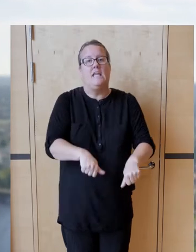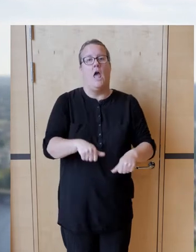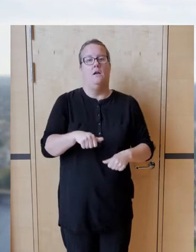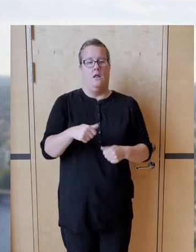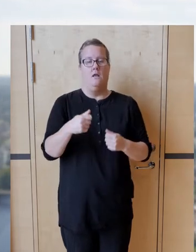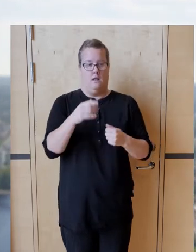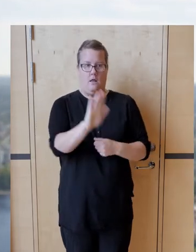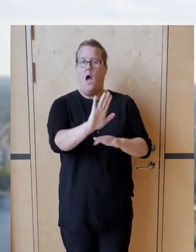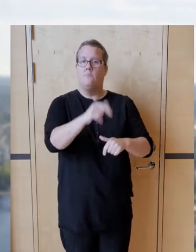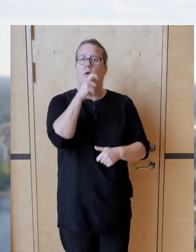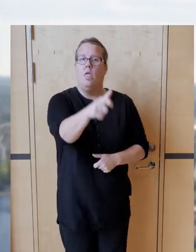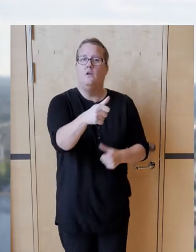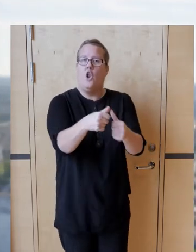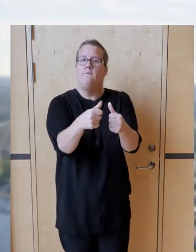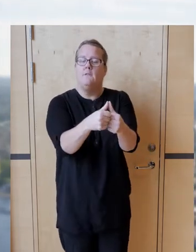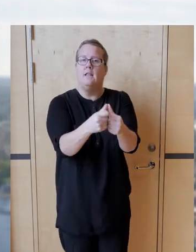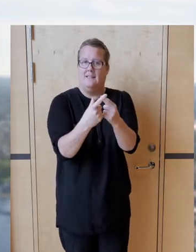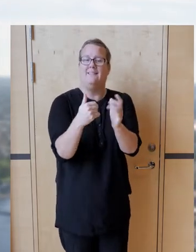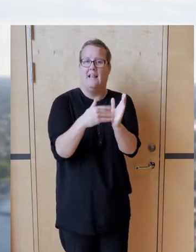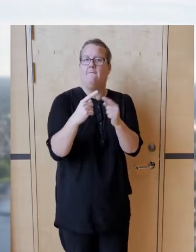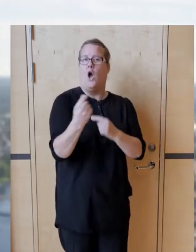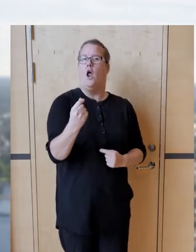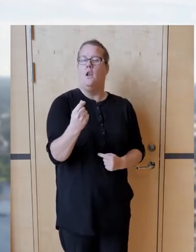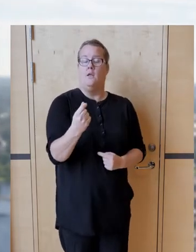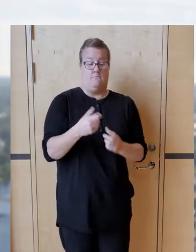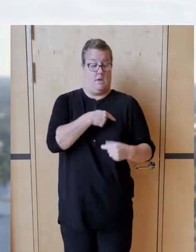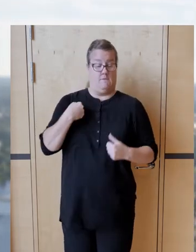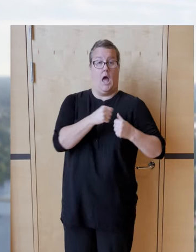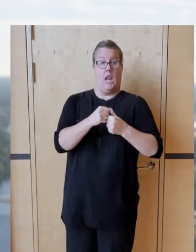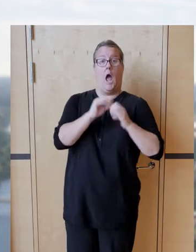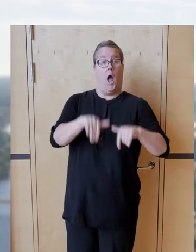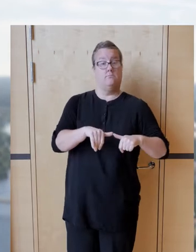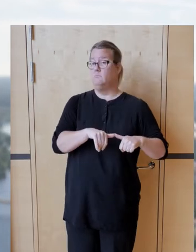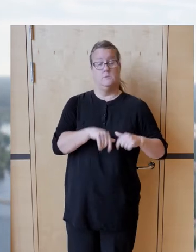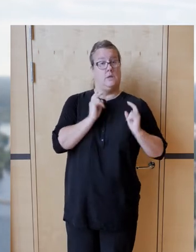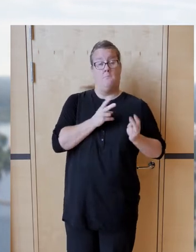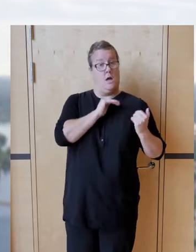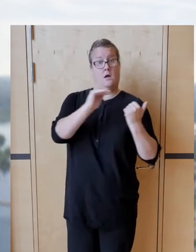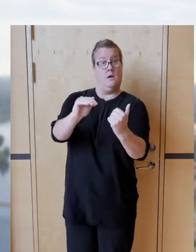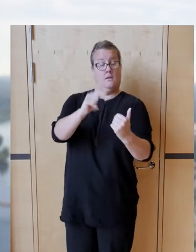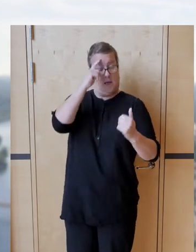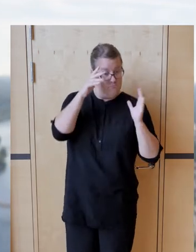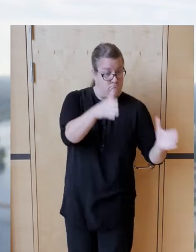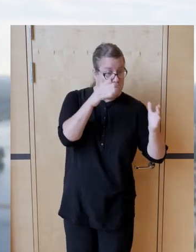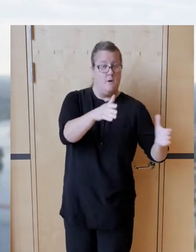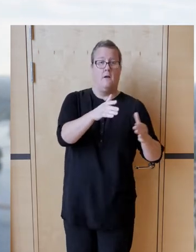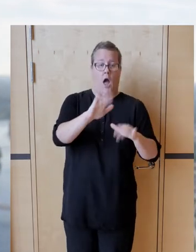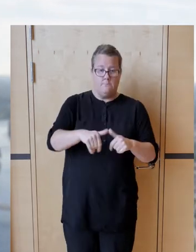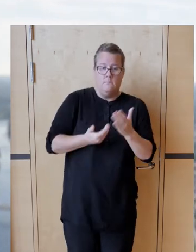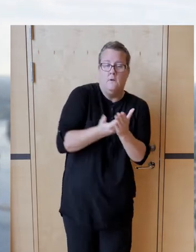Åter igen alliansen har varit konsekvent över under den här mandatperioden och lagt in för Lagom Det här flera gånger